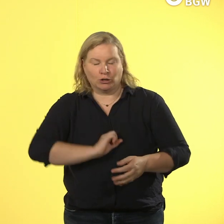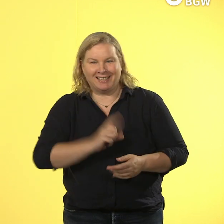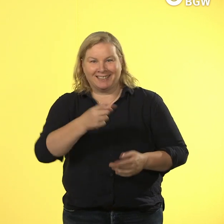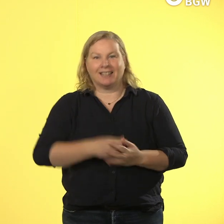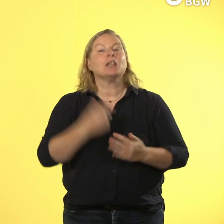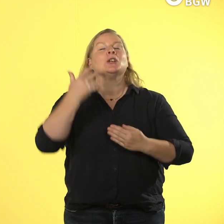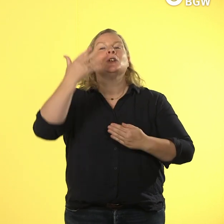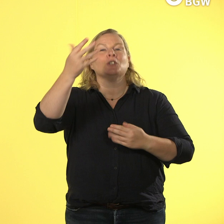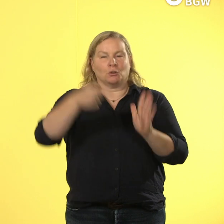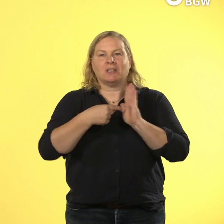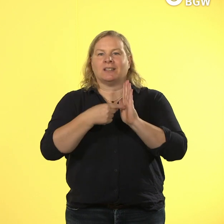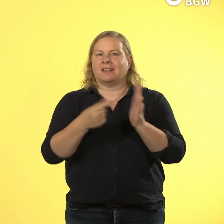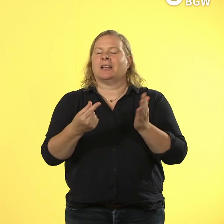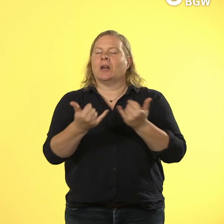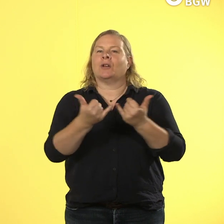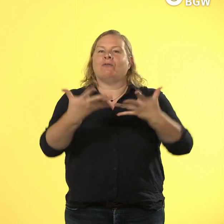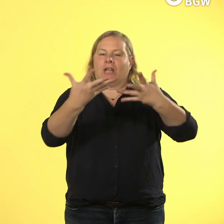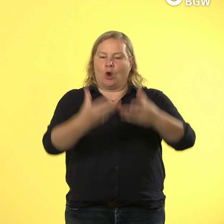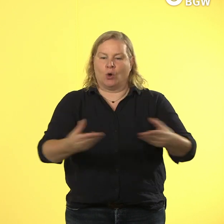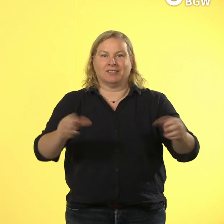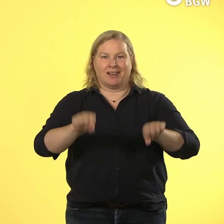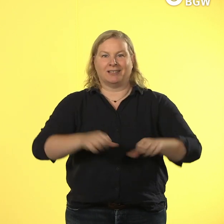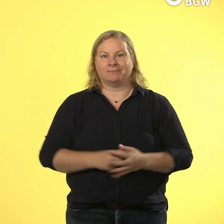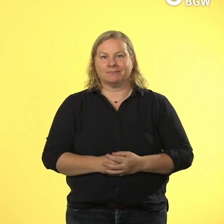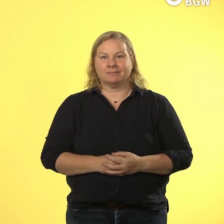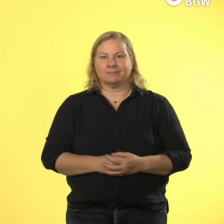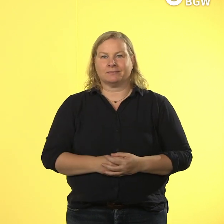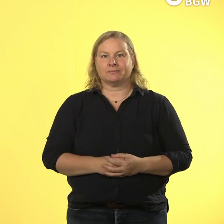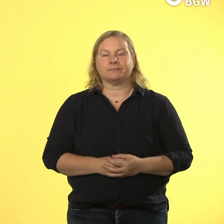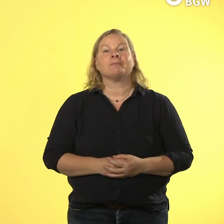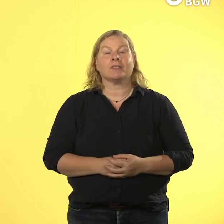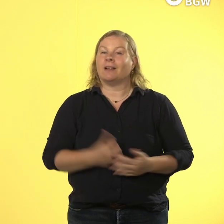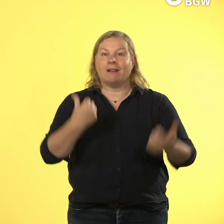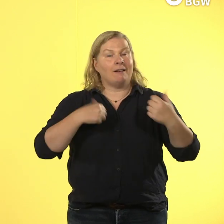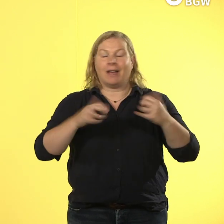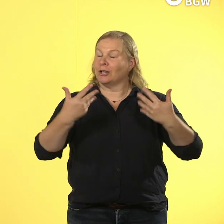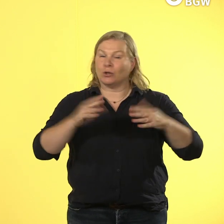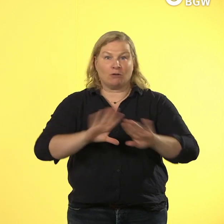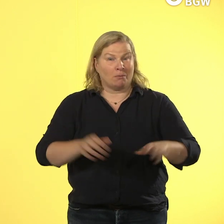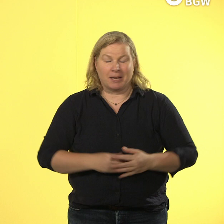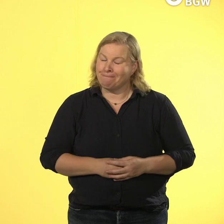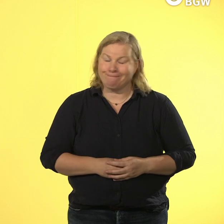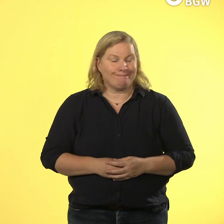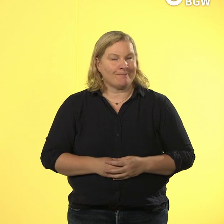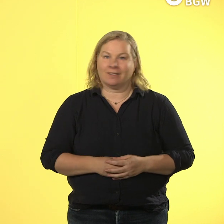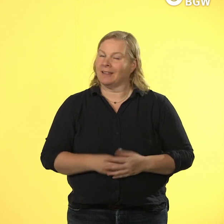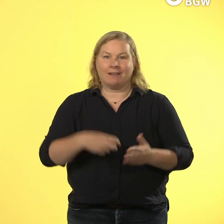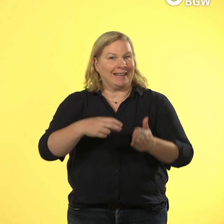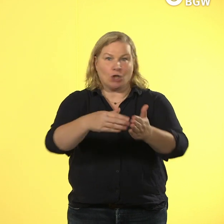Blöderweise ist es an dieser Stelle nicht vorbei, sondern ich finde weitere Erklärungen für mein Verhalten.